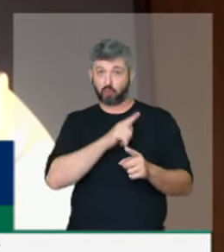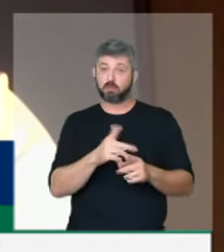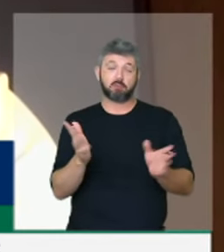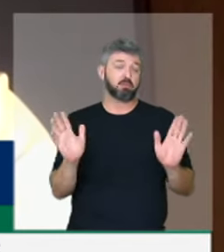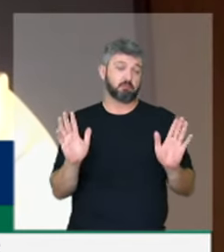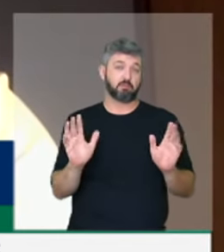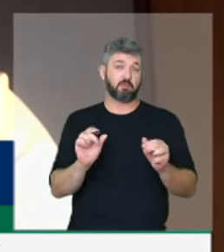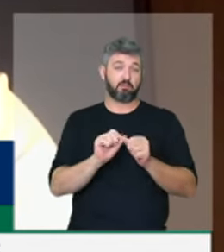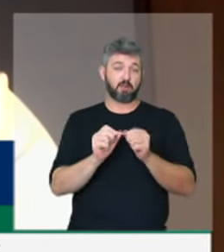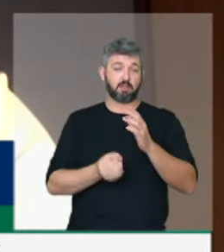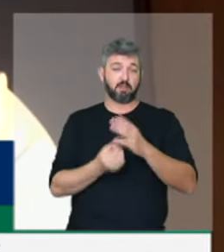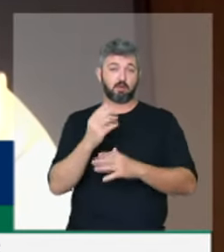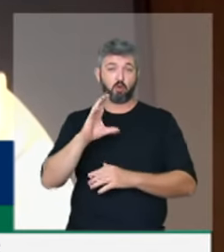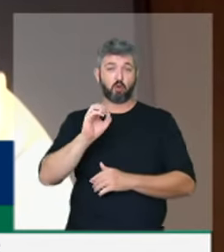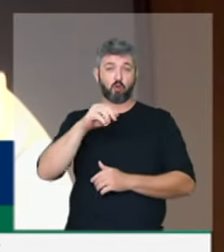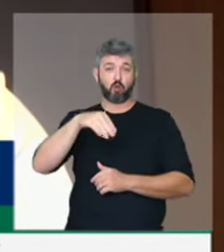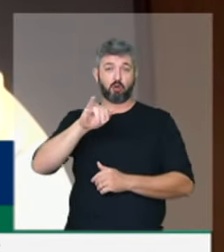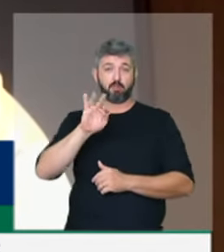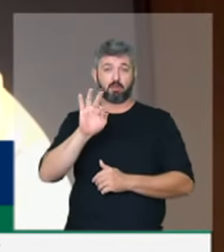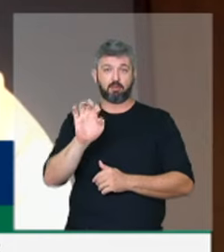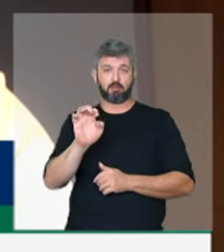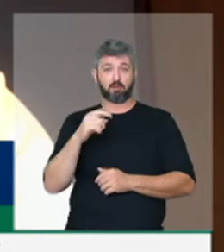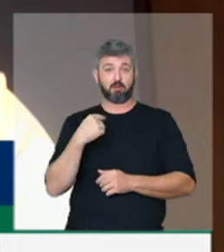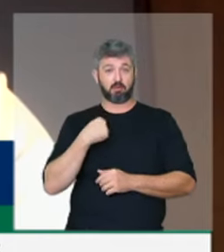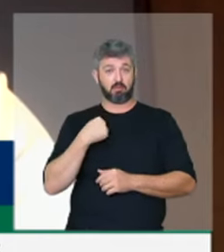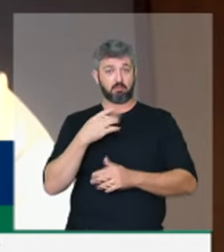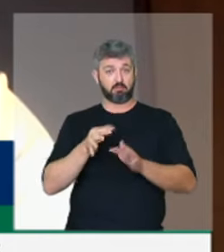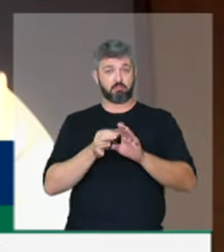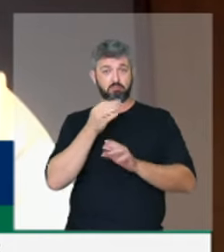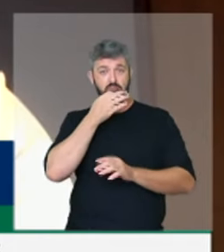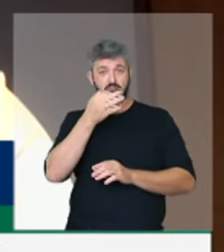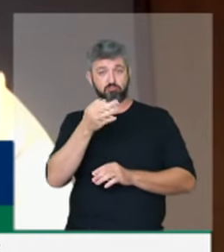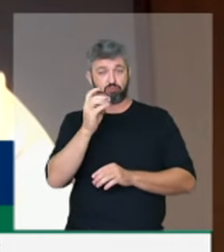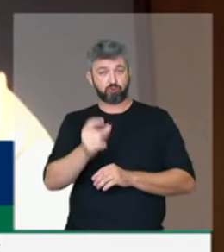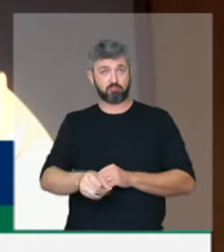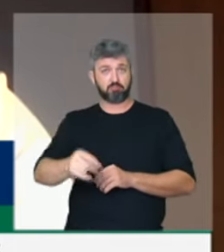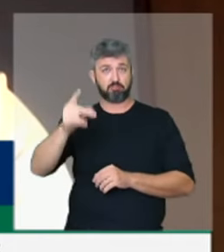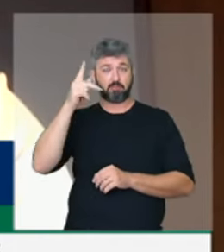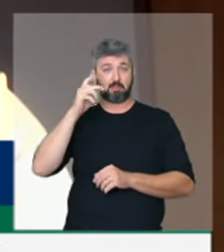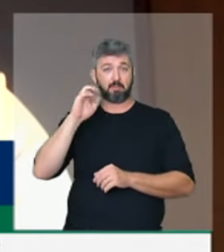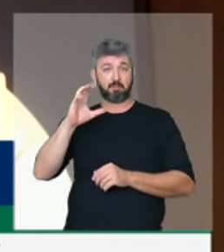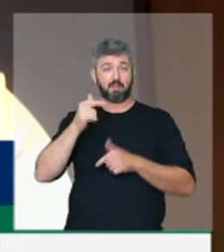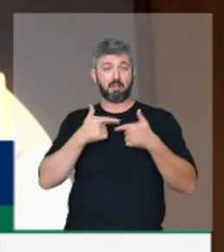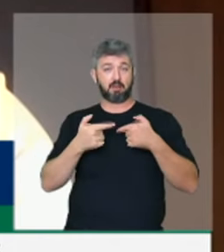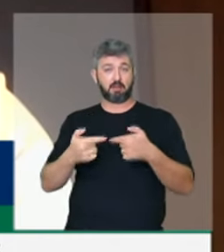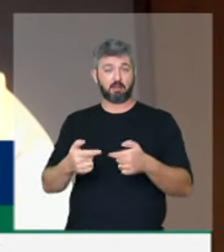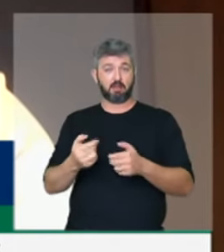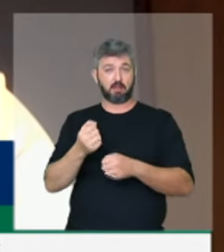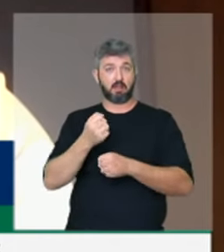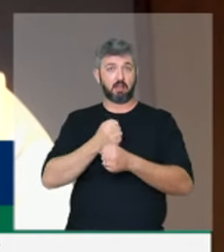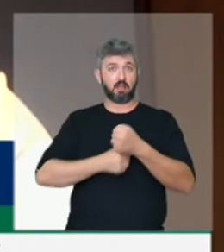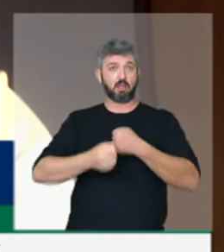SUGERIDO, NA PEC DA GUERRA, DO ORÇAMENTO DE GUERRA, NO INÍCIO DO ANO PASSADO, MAS.... AGORA O MOMENTO É DE UNIDADE COMO O SENHOR, V.EXA. DISSE-- [SOA A CAMPAINHA]. NA